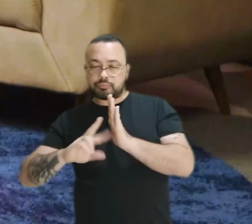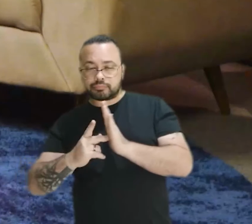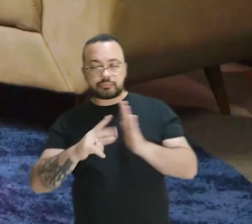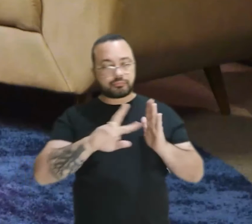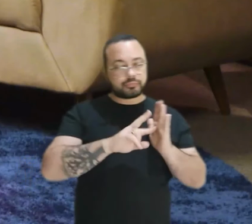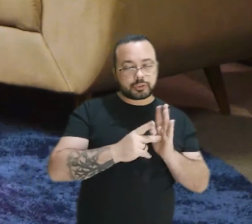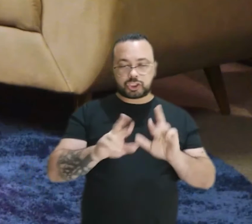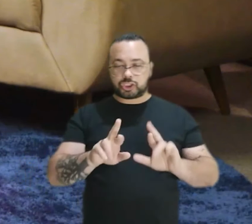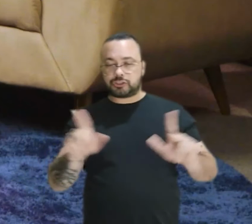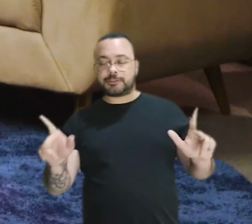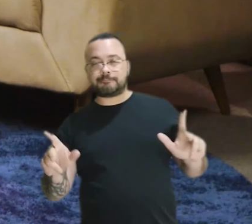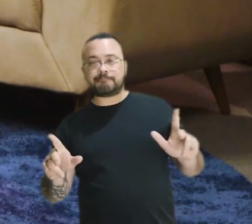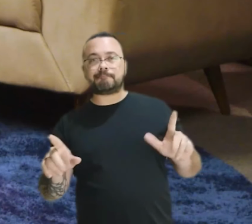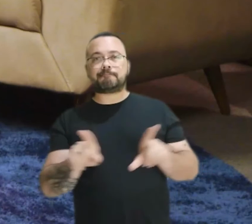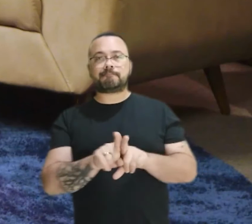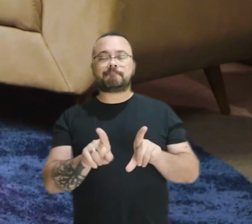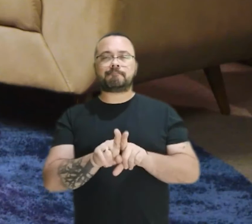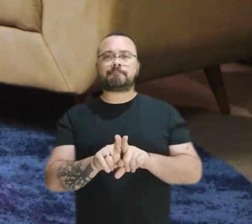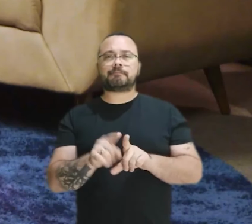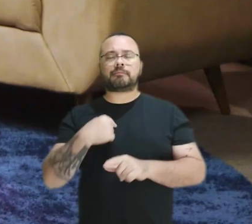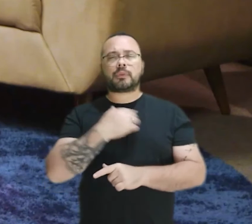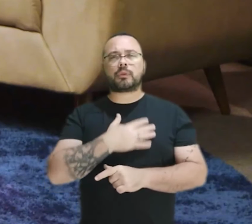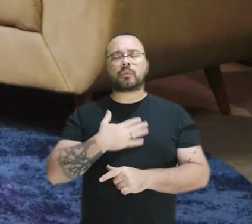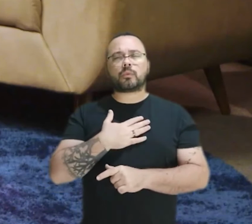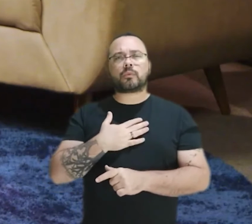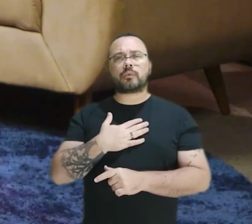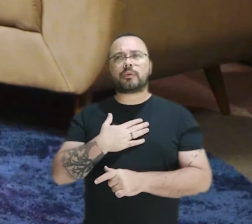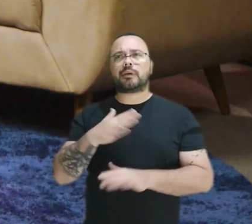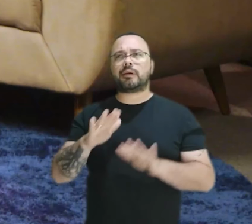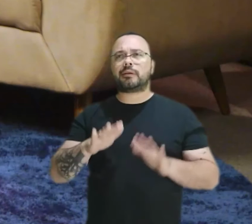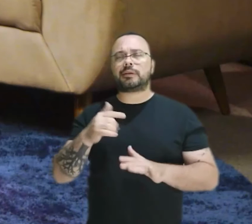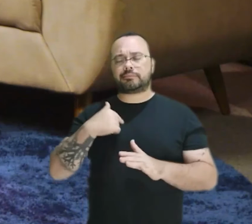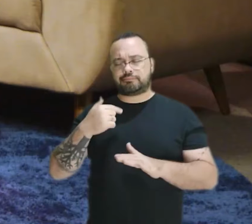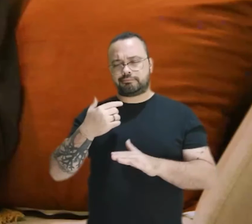e também, sobre os lapsos, é... gosto muito... Uma prática, que eu tenho tido,